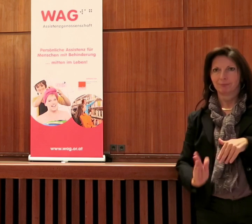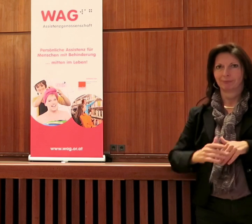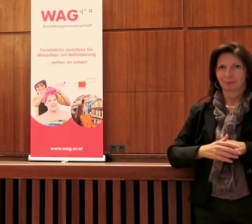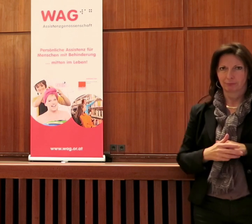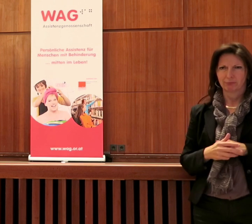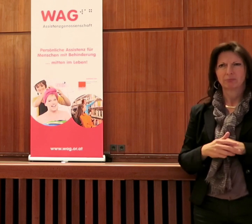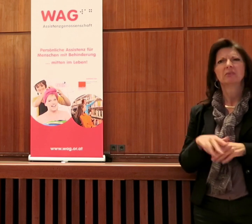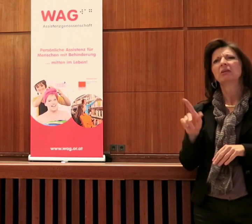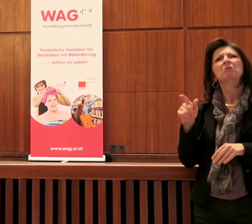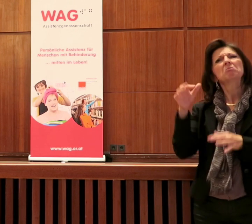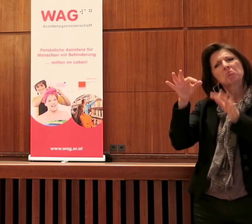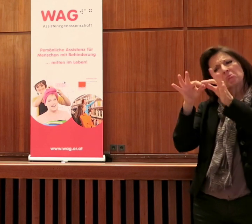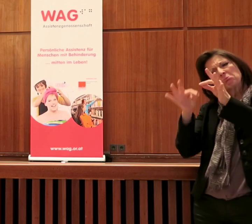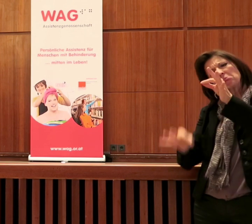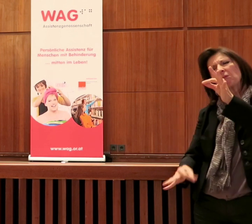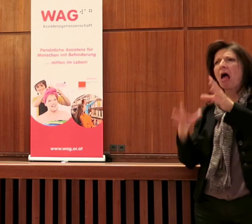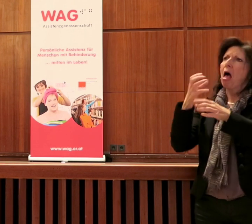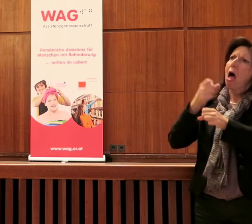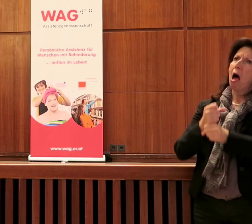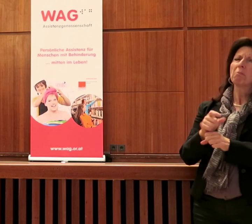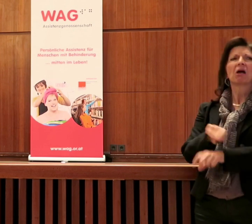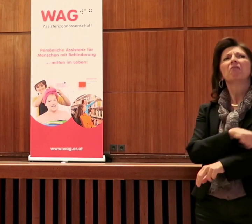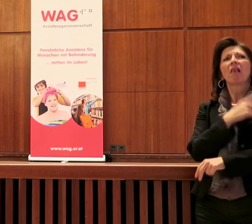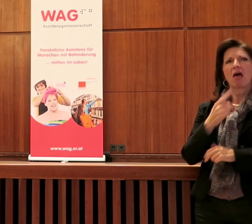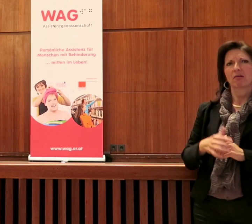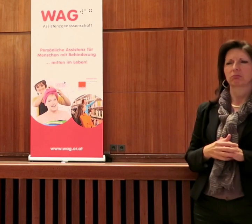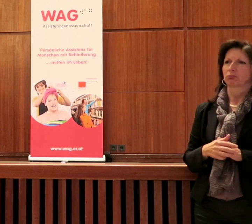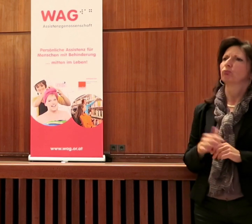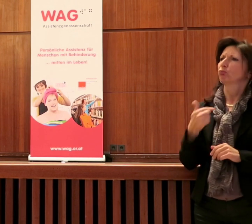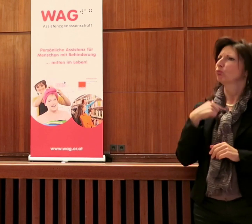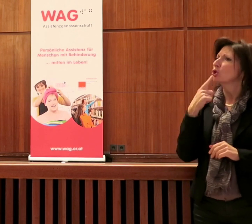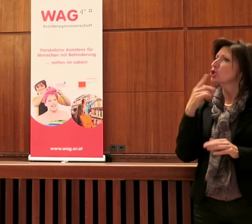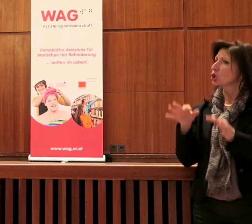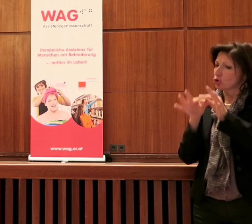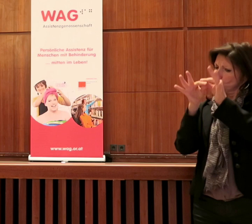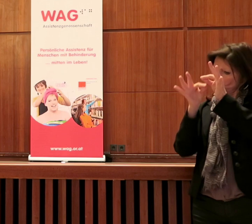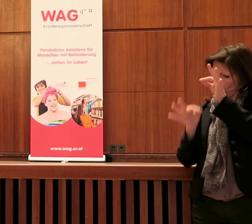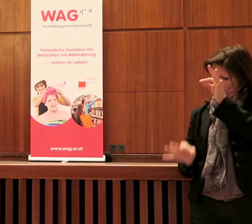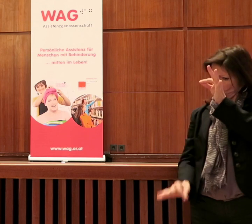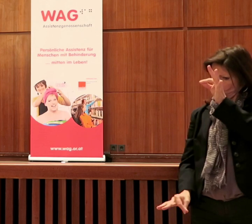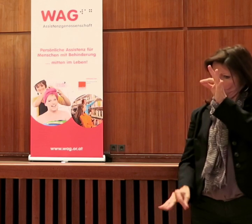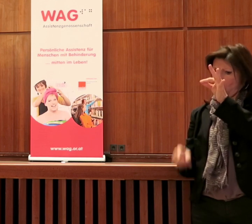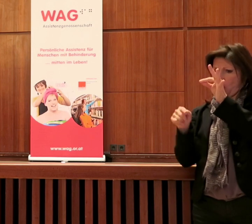Wie lange hält so ein Blindenstock? Ich sag immer: Der Stock geht so lange mit dem Blinden bis er bricht.